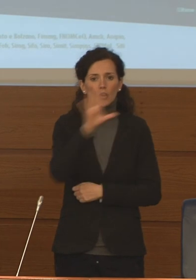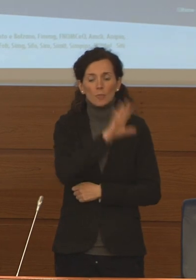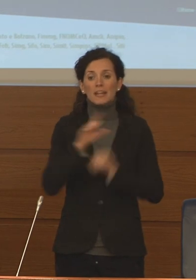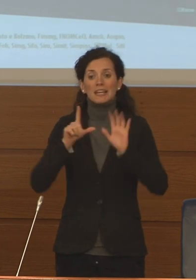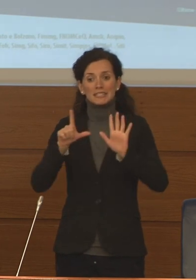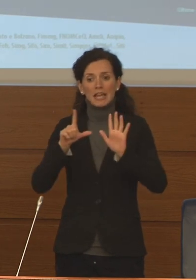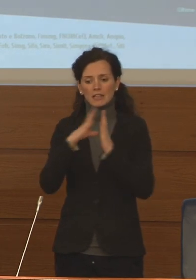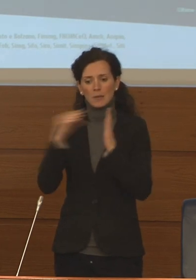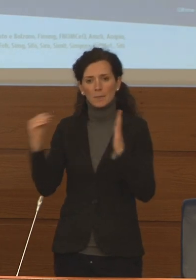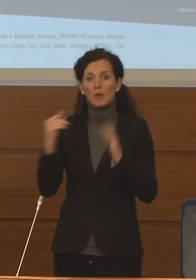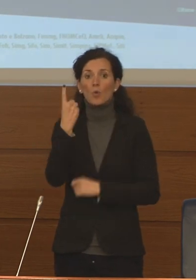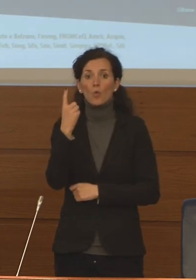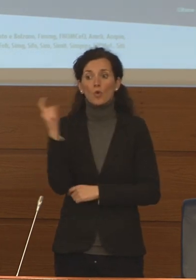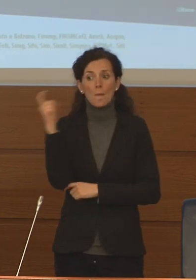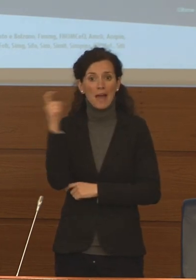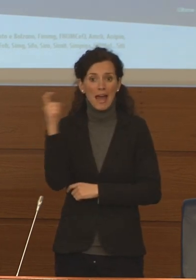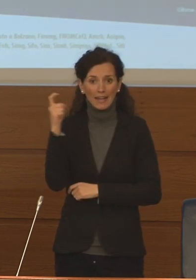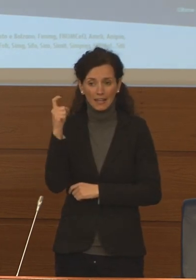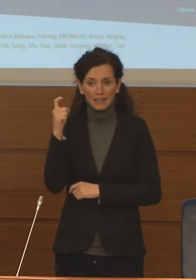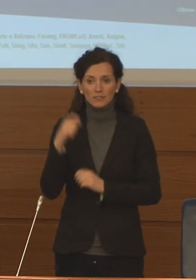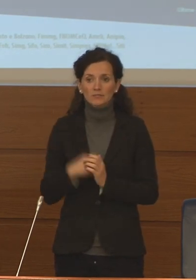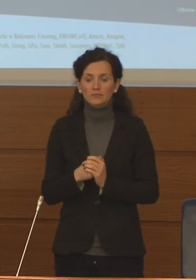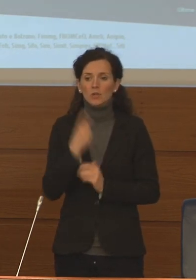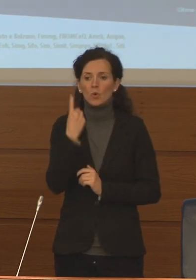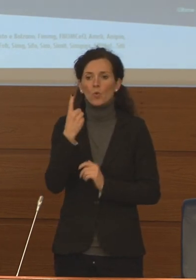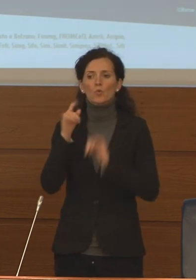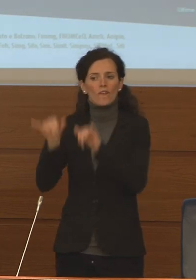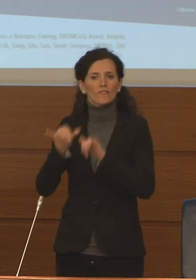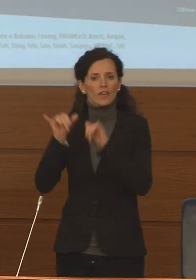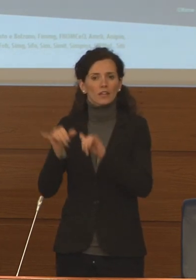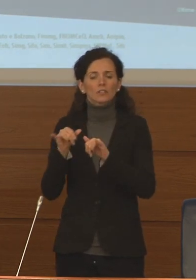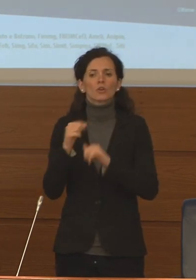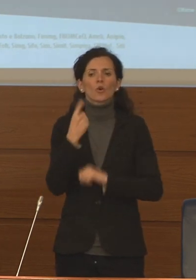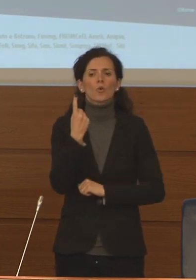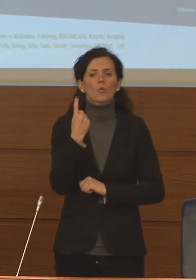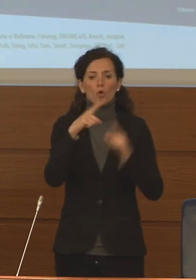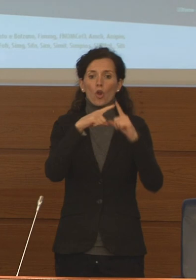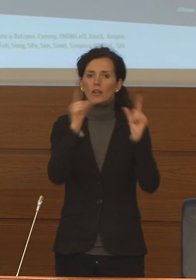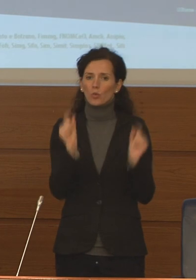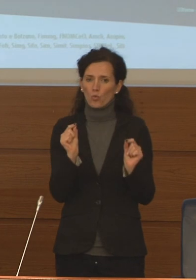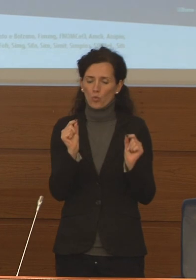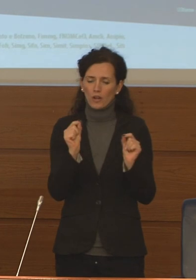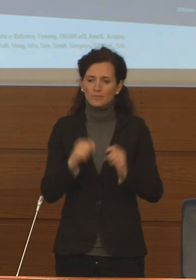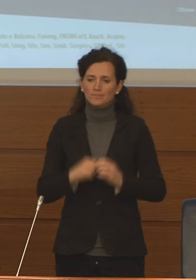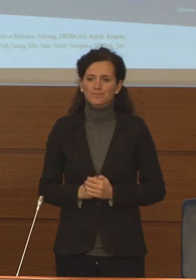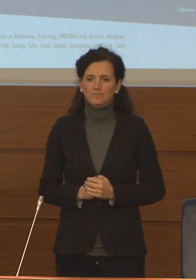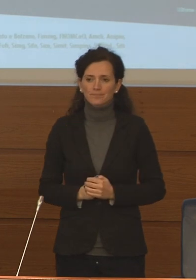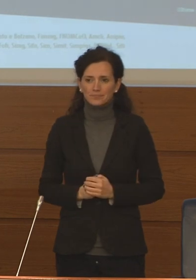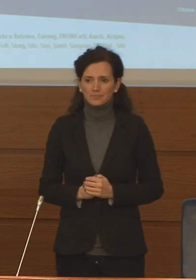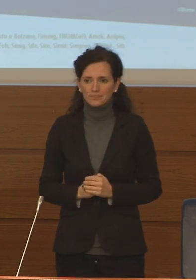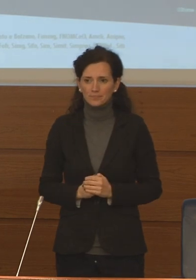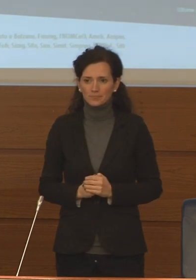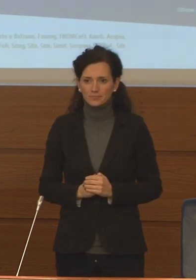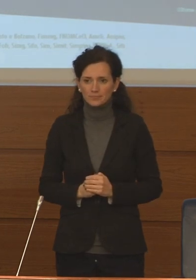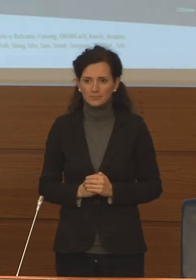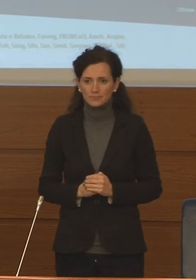1 nelle Marche, 1 nel Veneto e 1 in Liguria. Il totale delle persone che sono